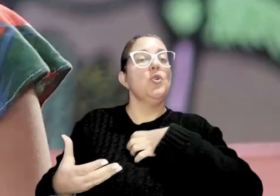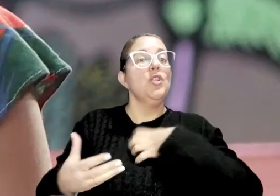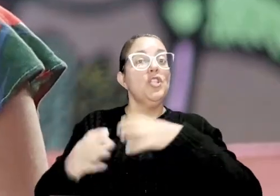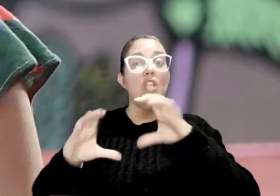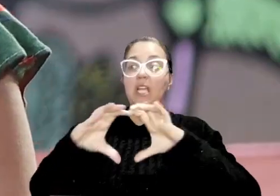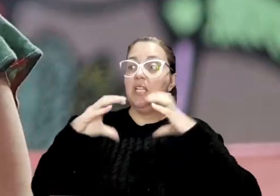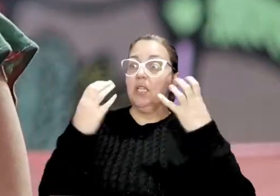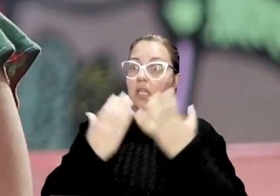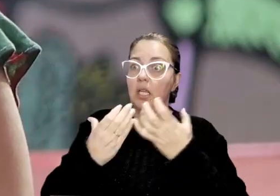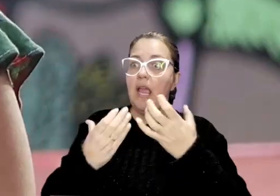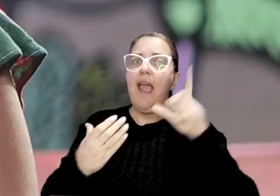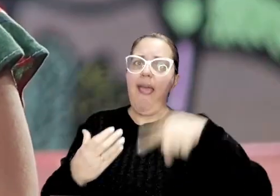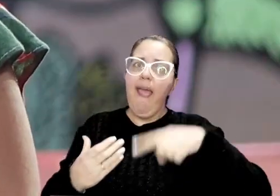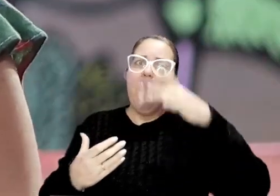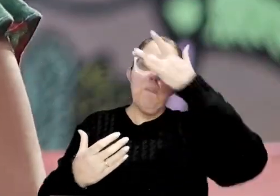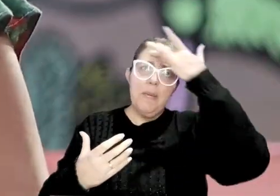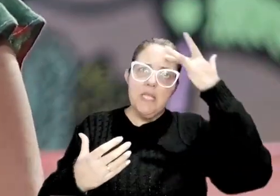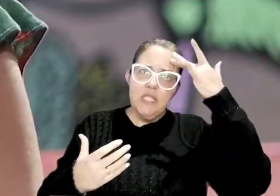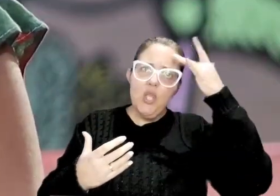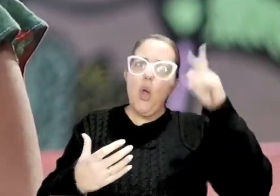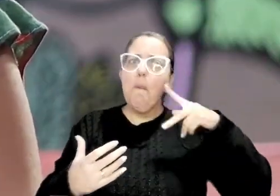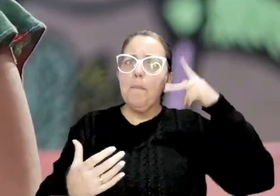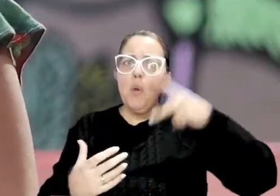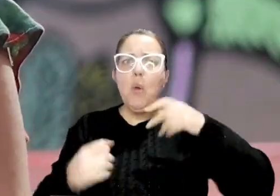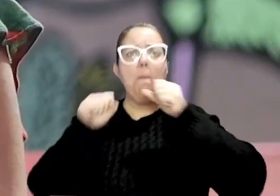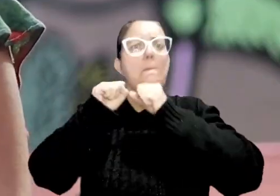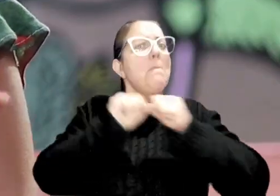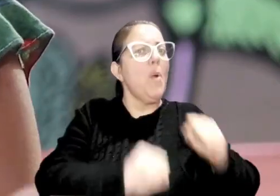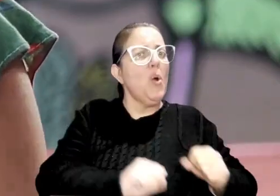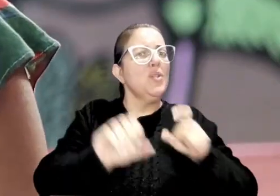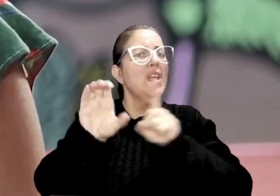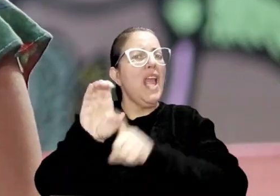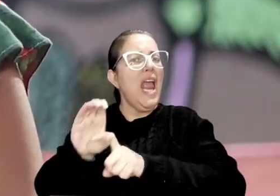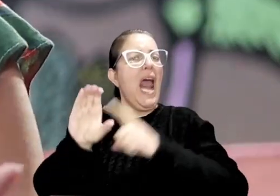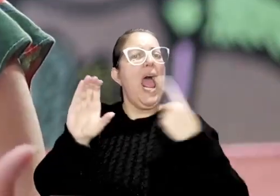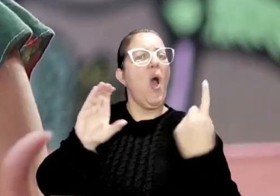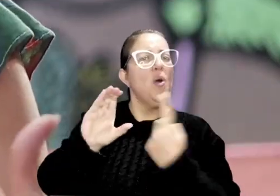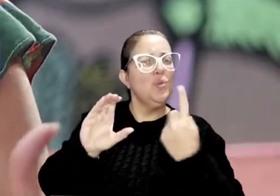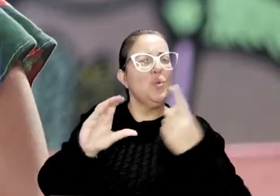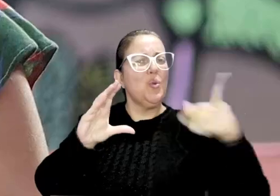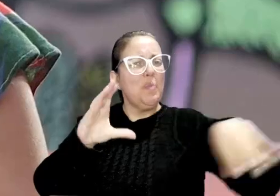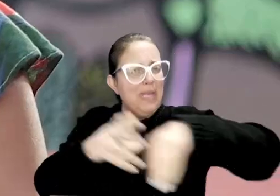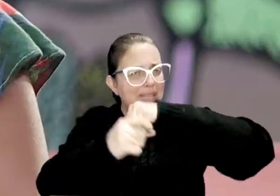com autonomia sobre seus territórios então a elas não é dado nem o direito de informação né Elas no